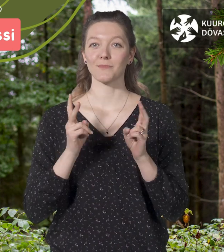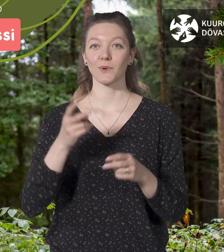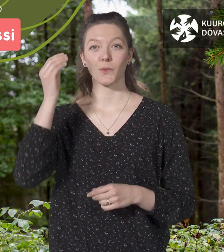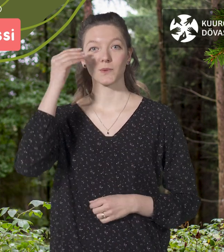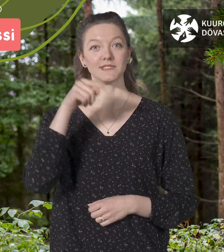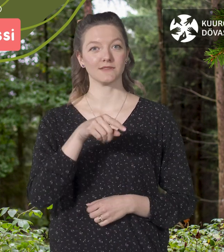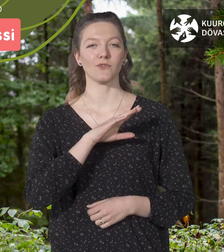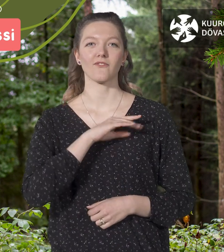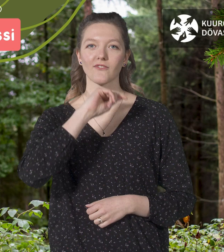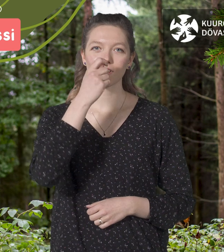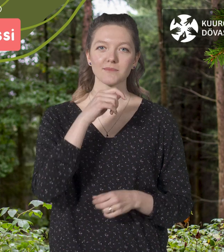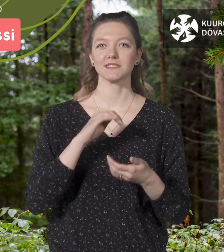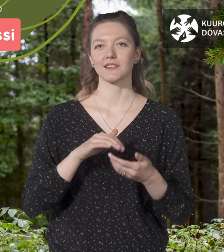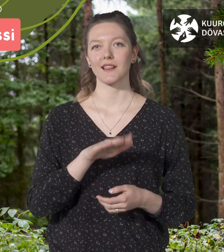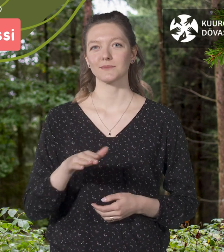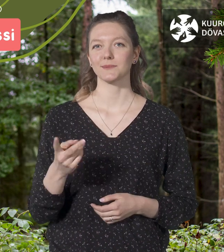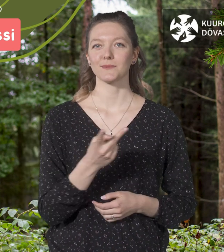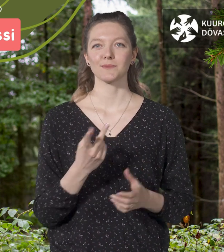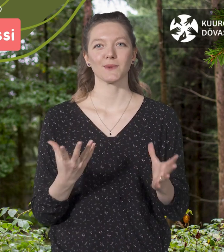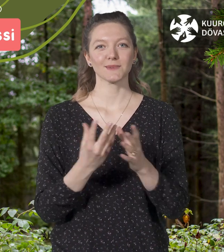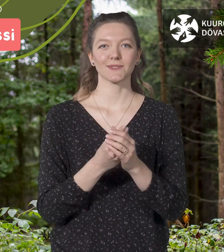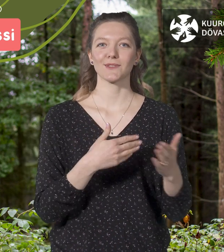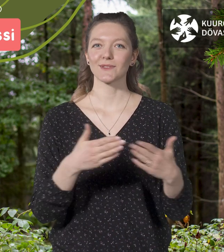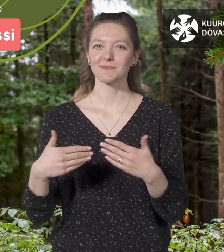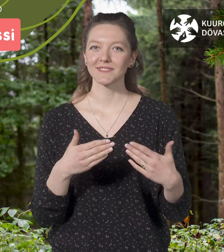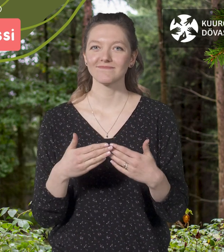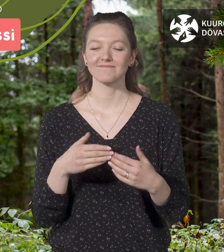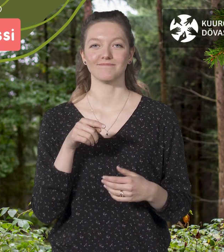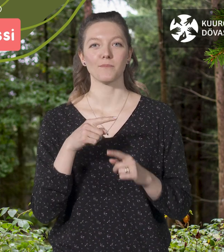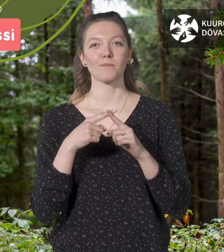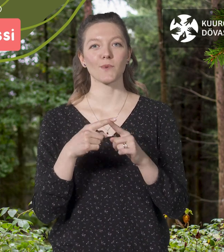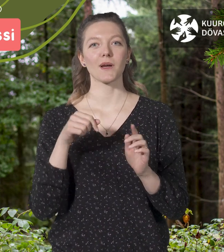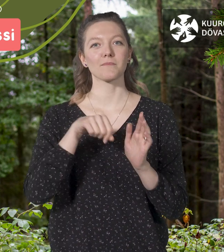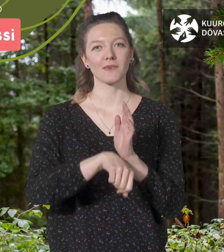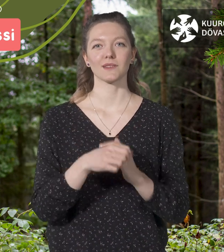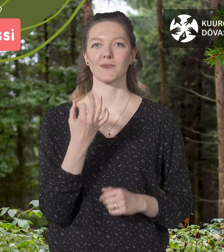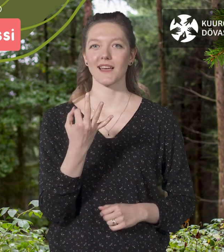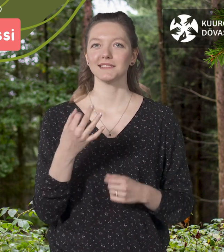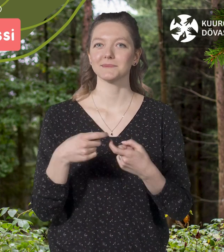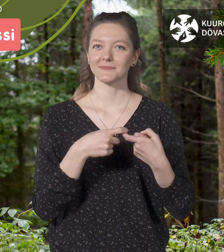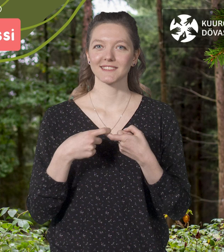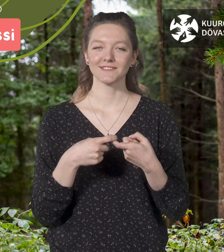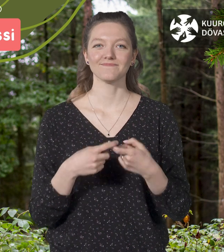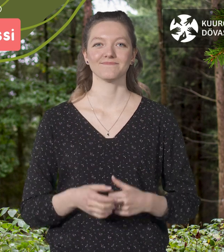Kurssilla on myös vanhempien ja lasten yhteistä toiminnallista aikaa. Mukaan mahtuu kahdeksan perhettä.